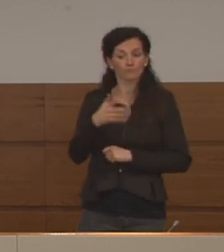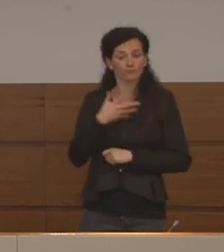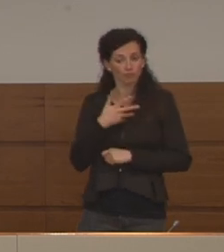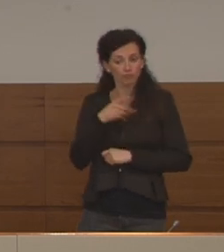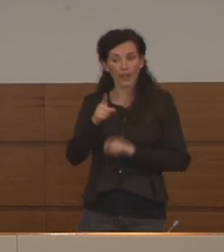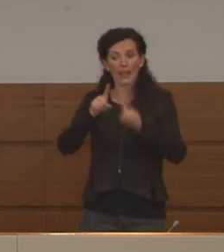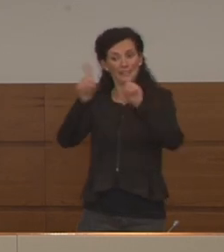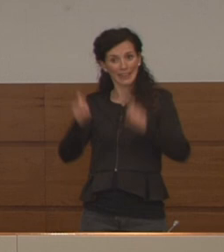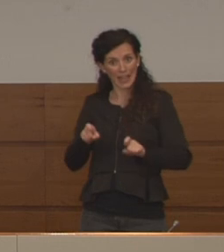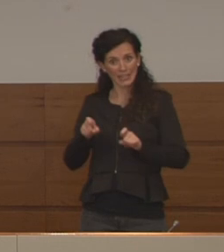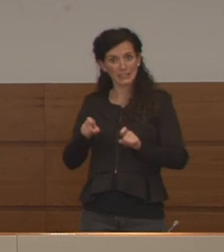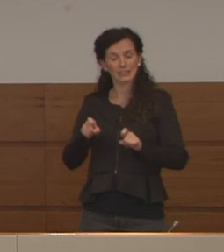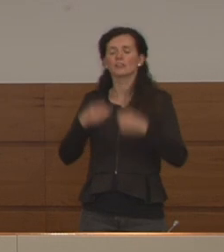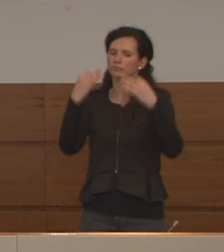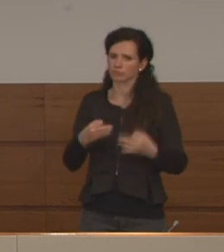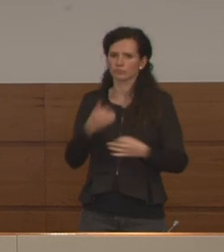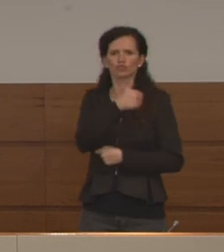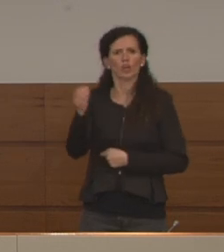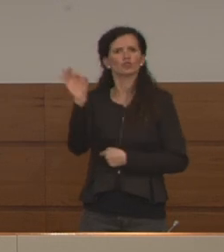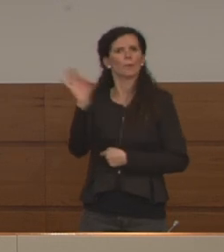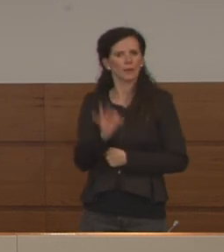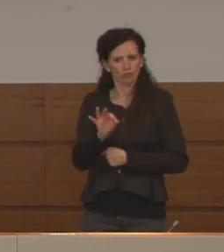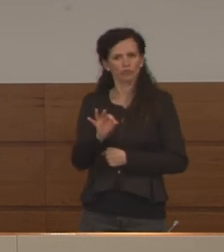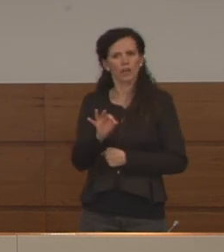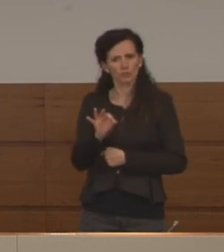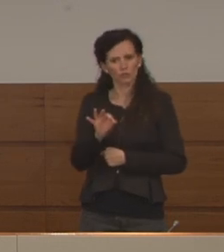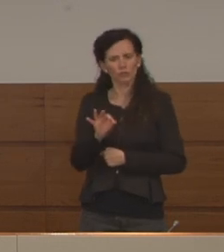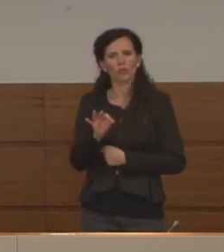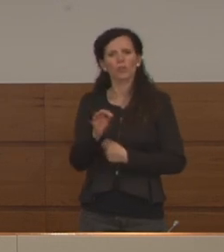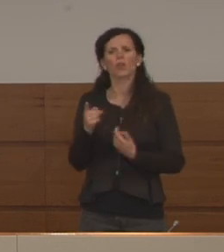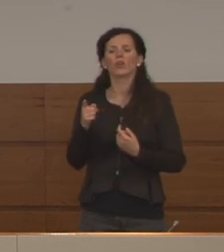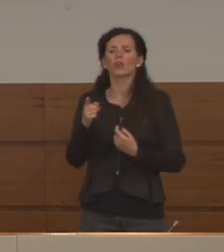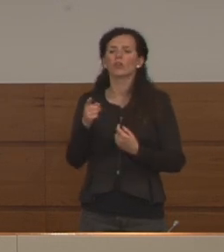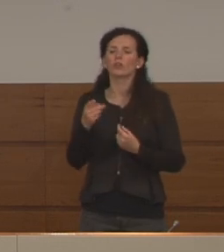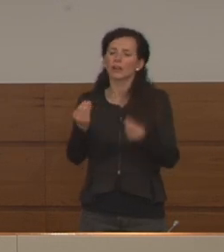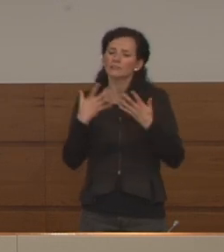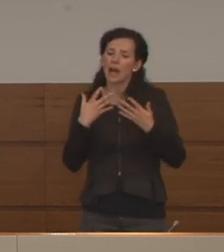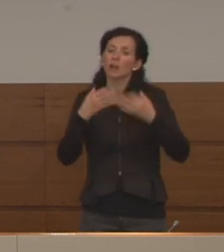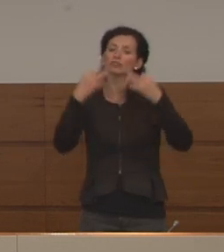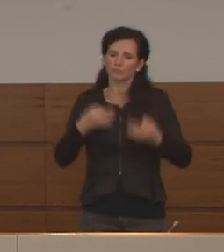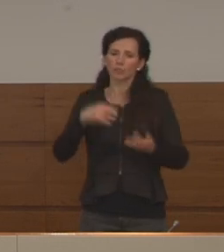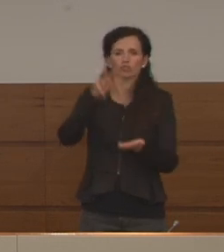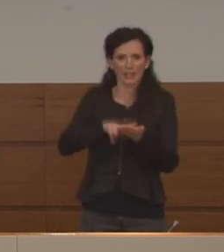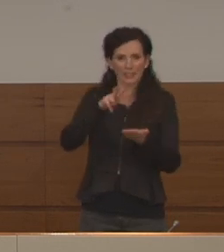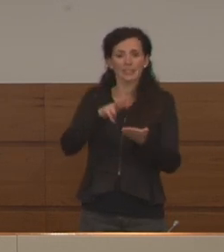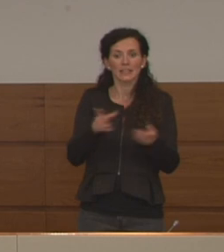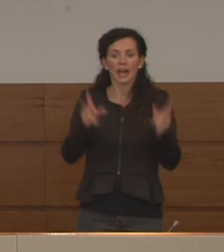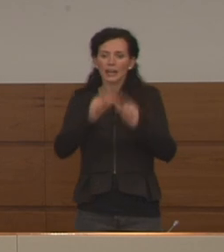di test con questo livello di certezza e di replicabilità, avremo fatto un ottimo